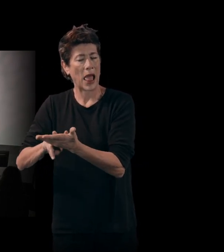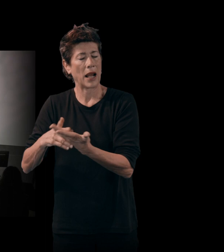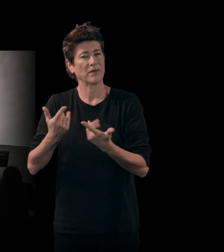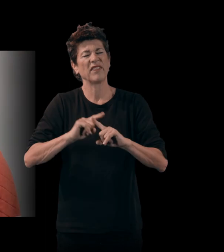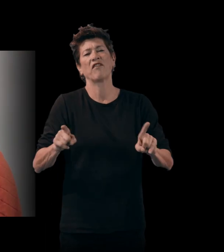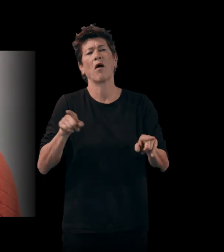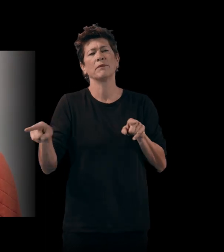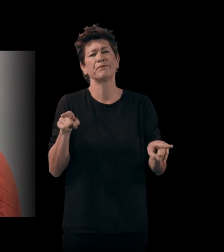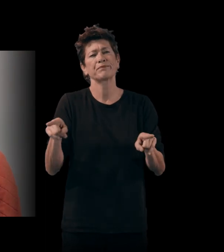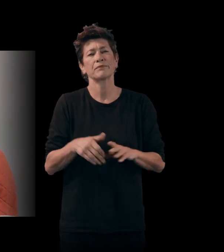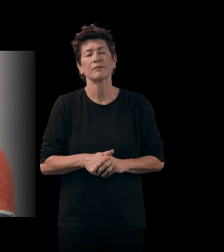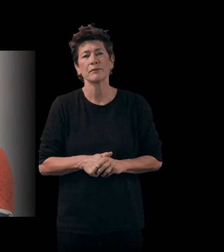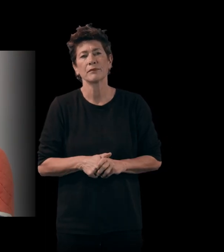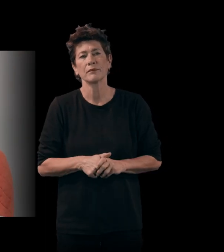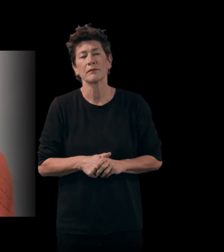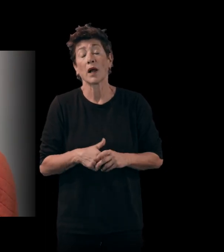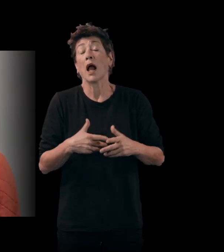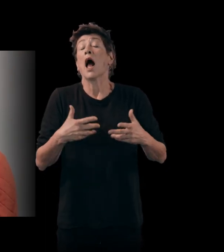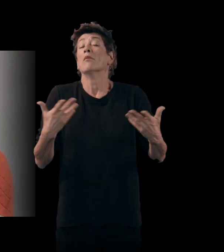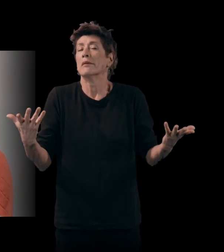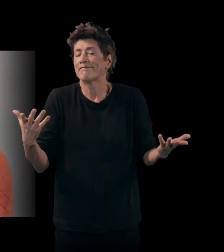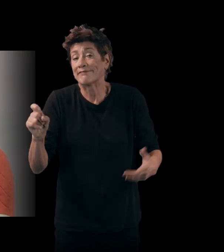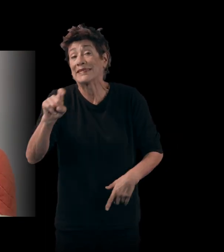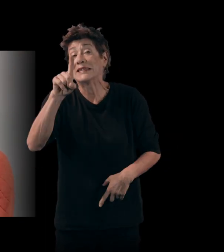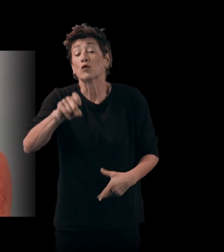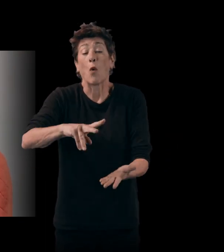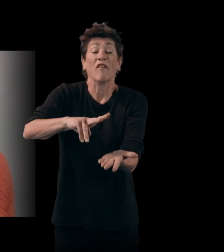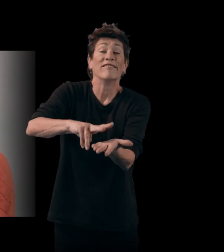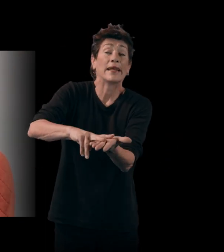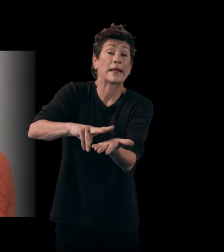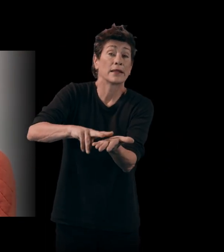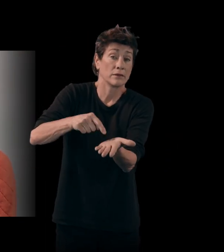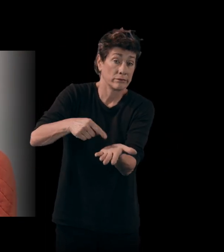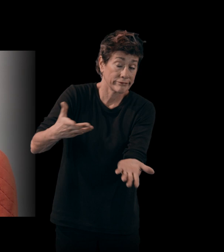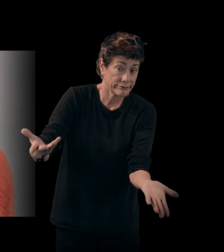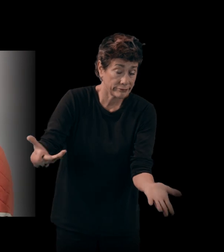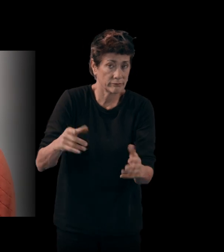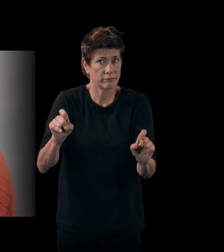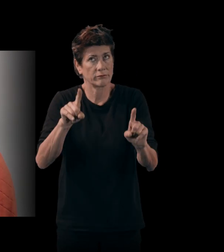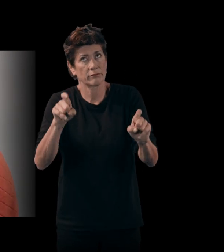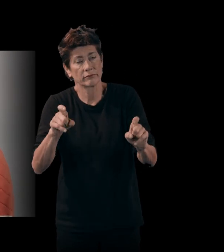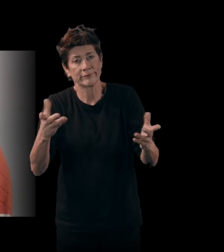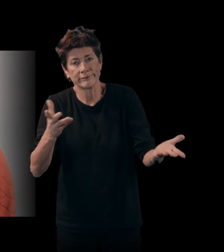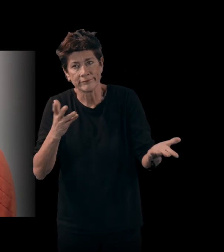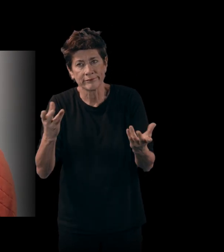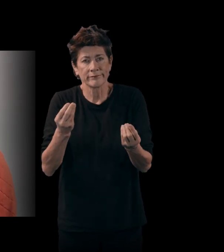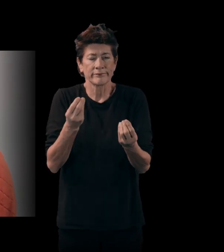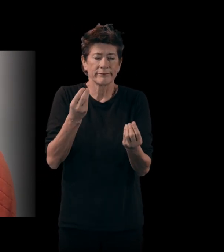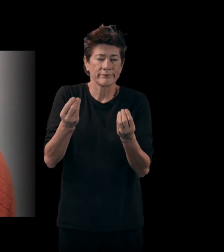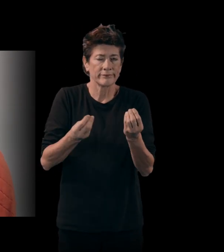Après, il y a la question de la vérité, la véridicité, etc. Je pense qu’on peut toucher des formes de vérité d’une manière